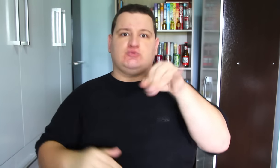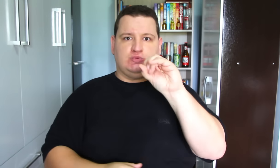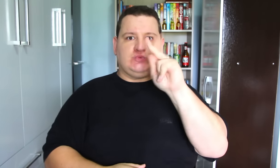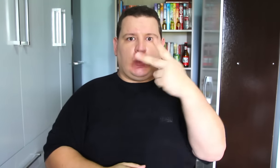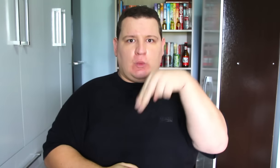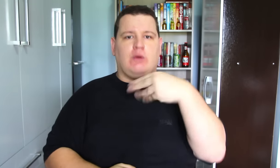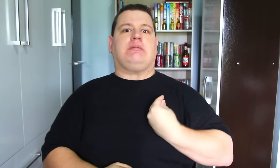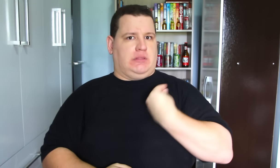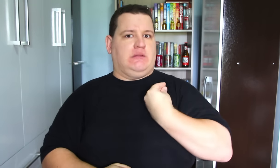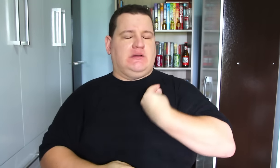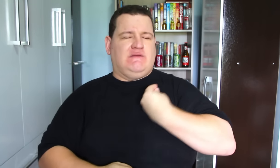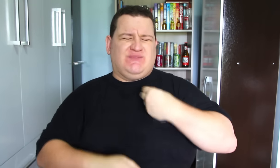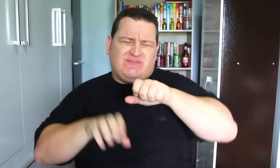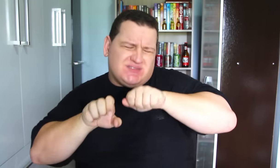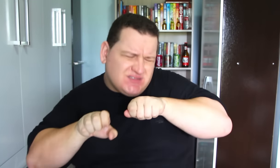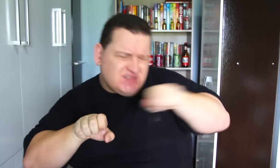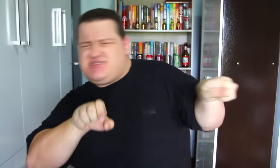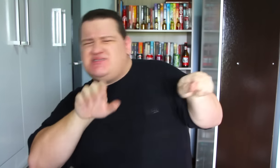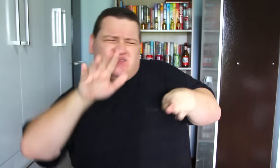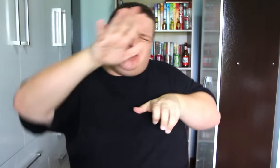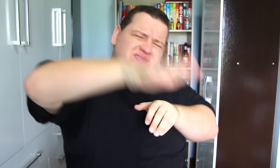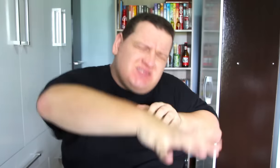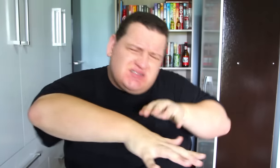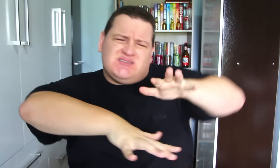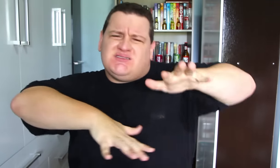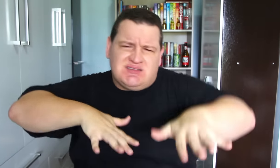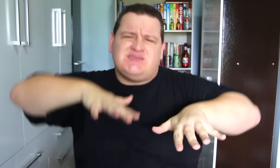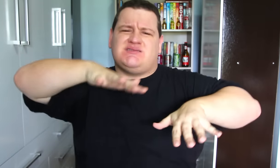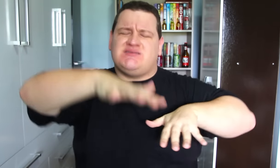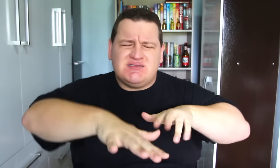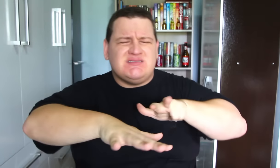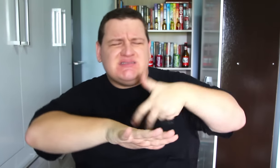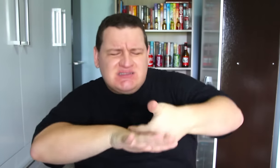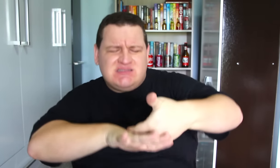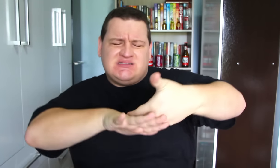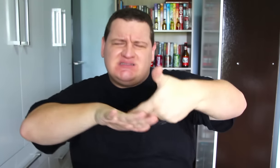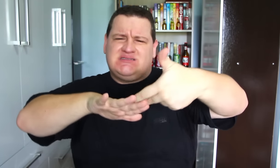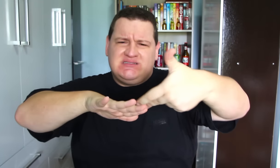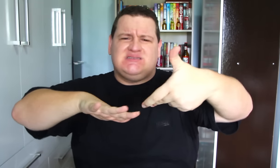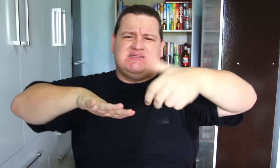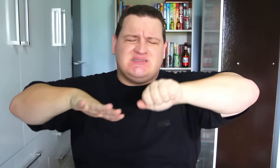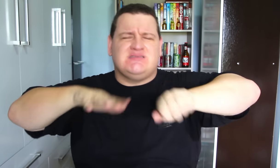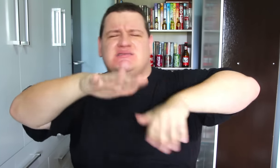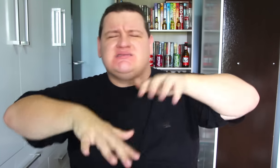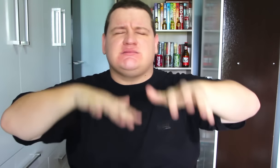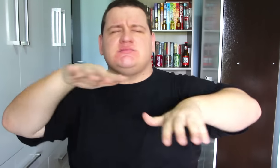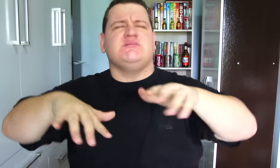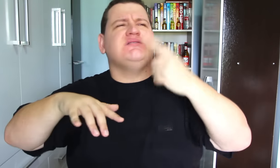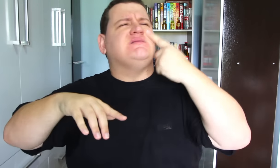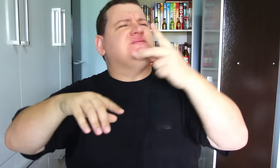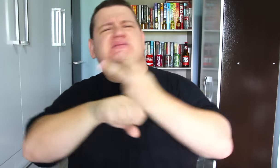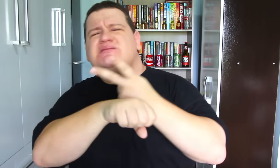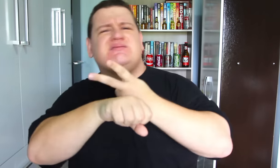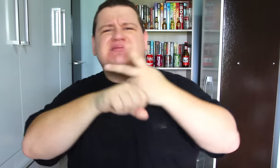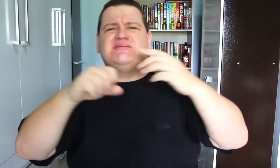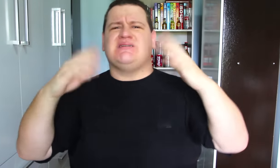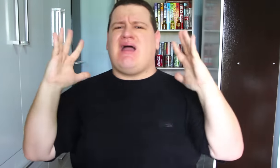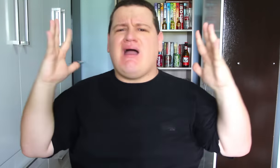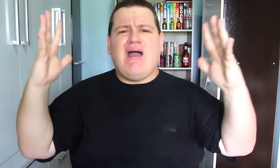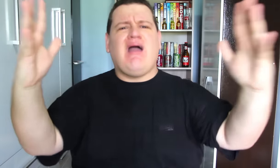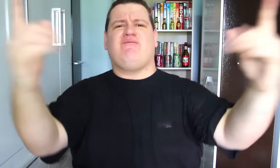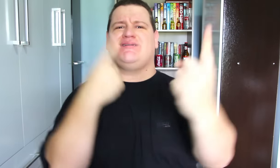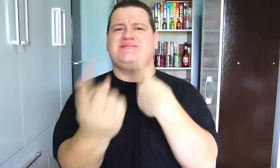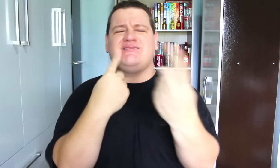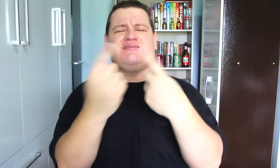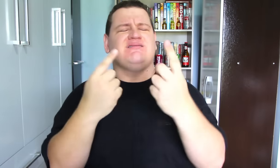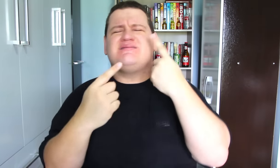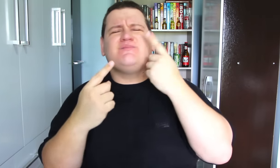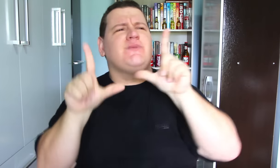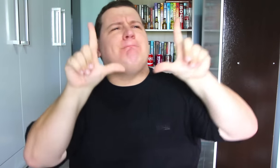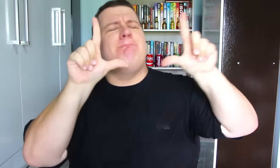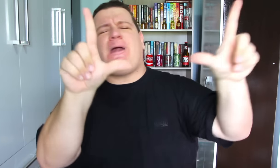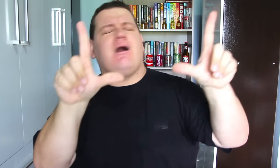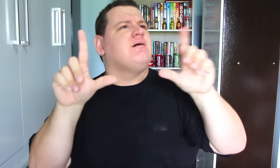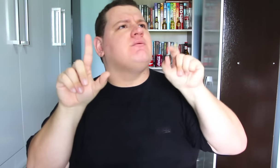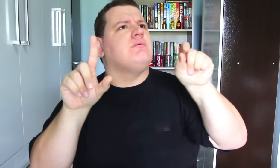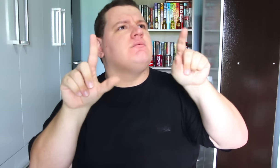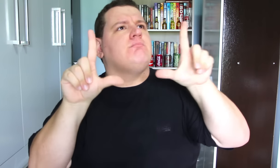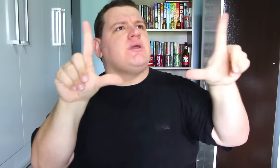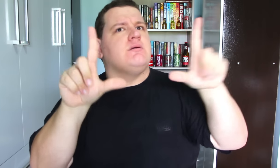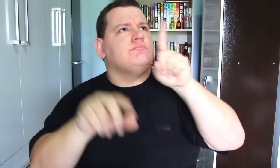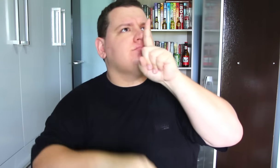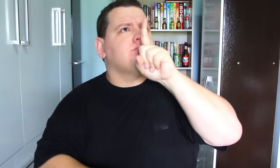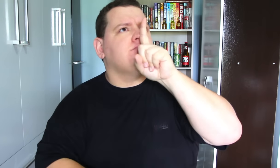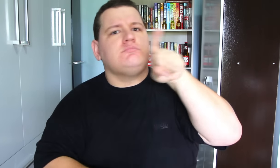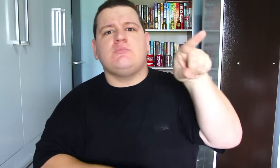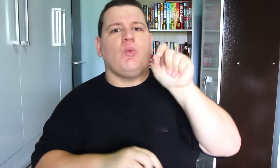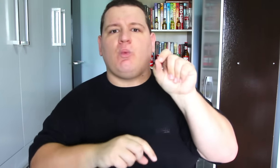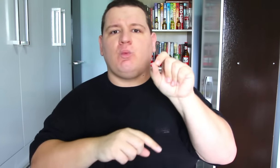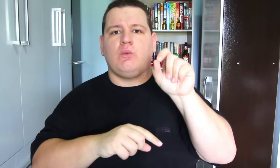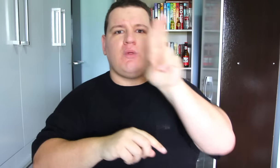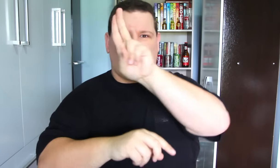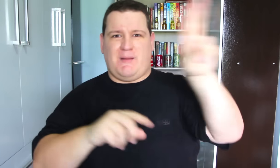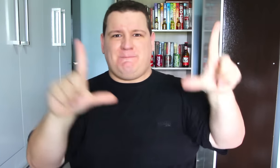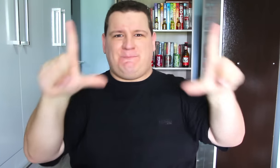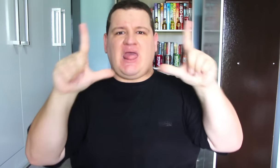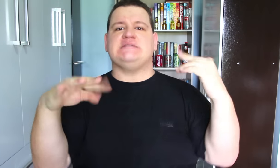John sobreviveu, saiu do carro, após o acidente, viu a seguinte placa: